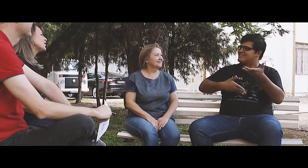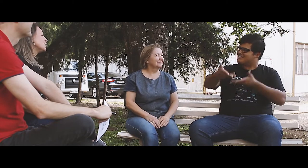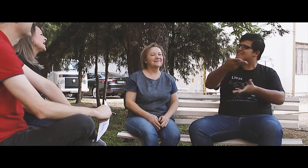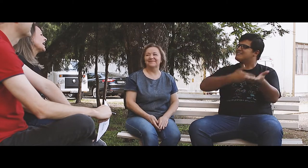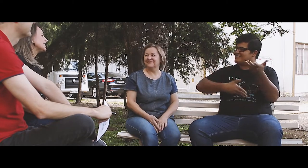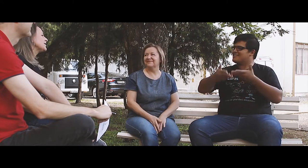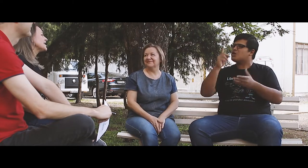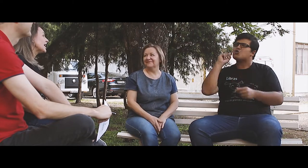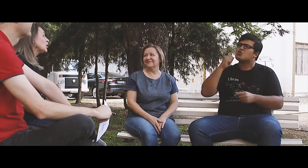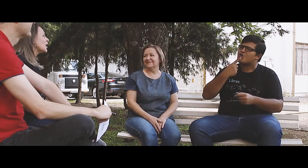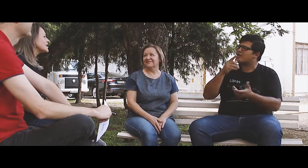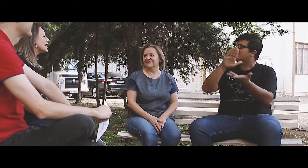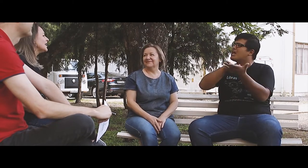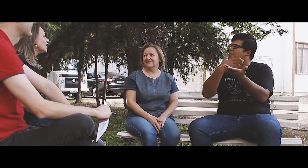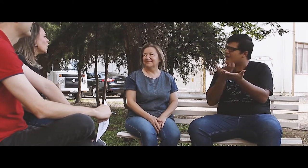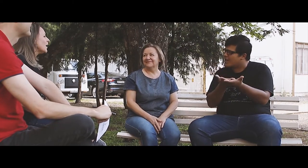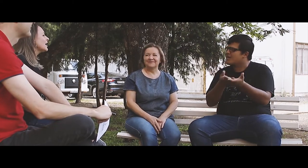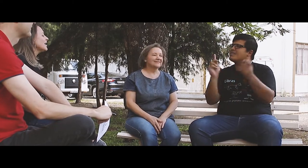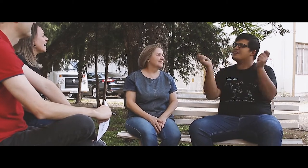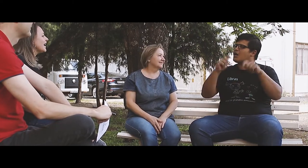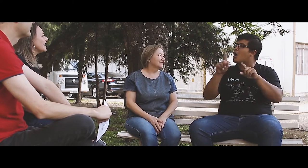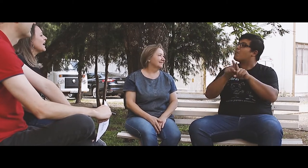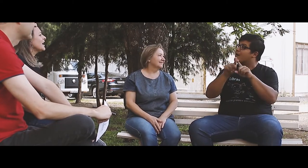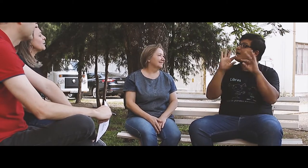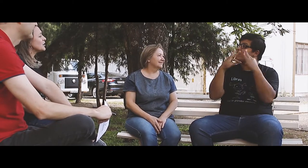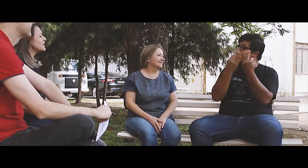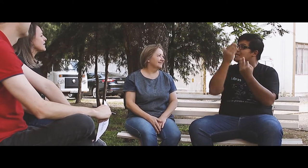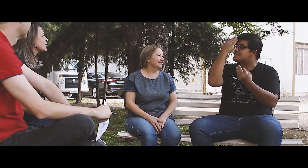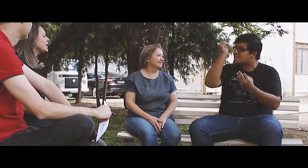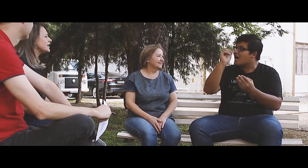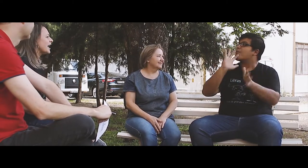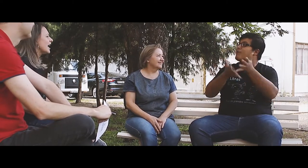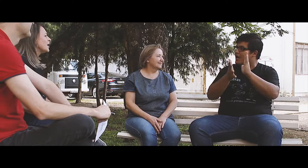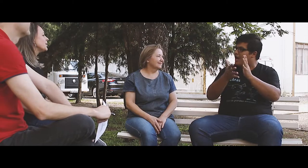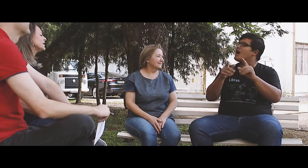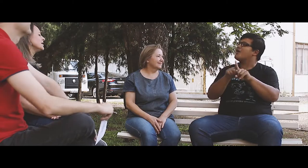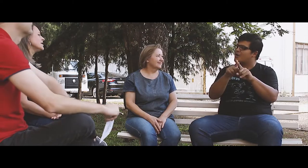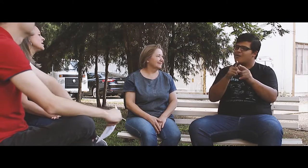comunicar através da nossa língua né, muitas vezes com intérpretes,